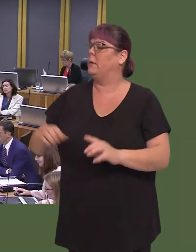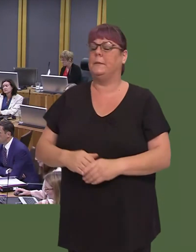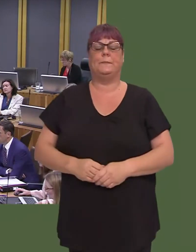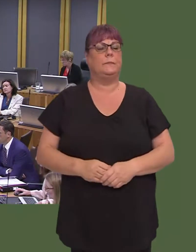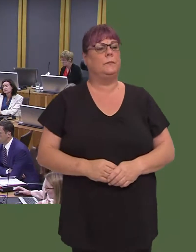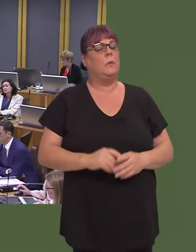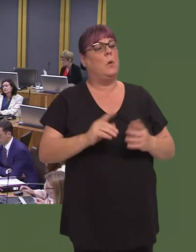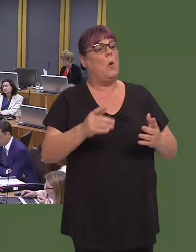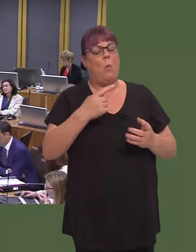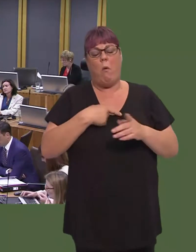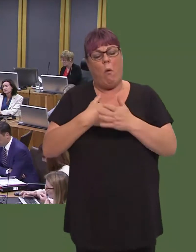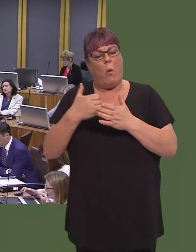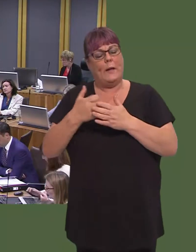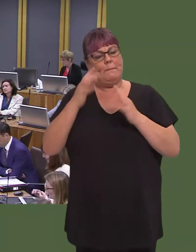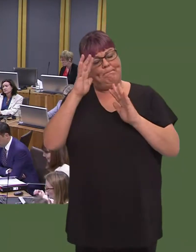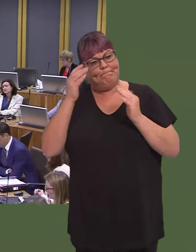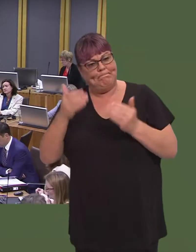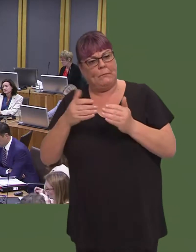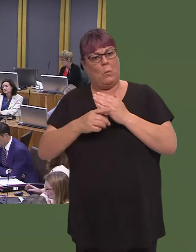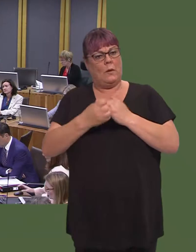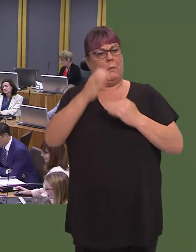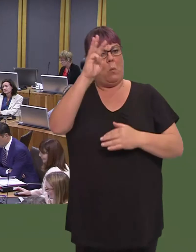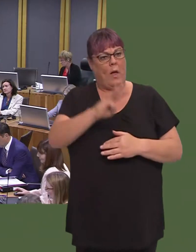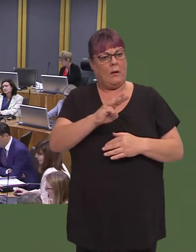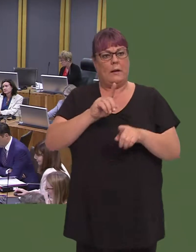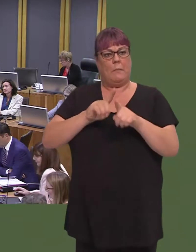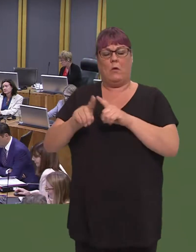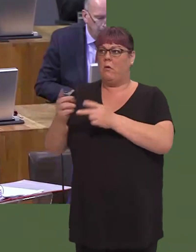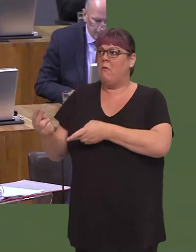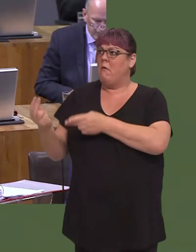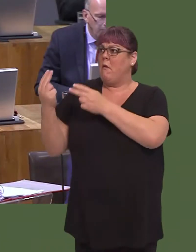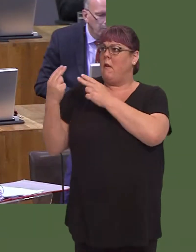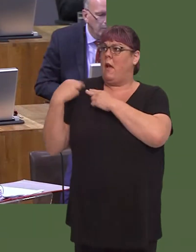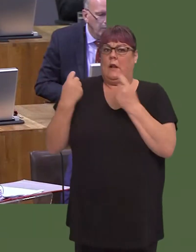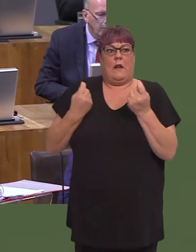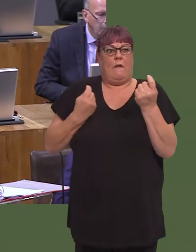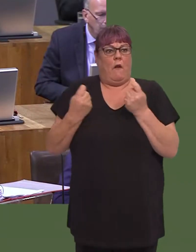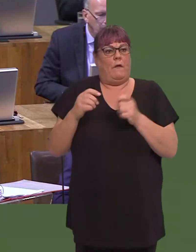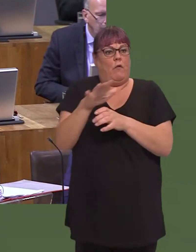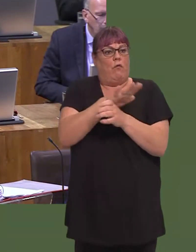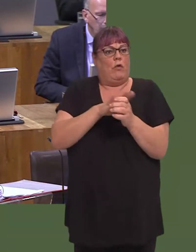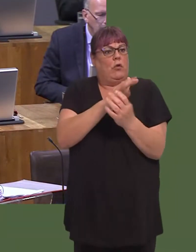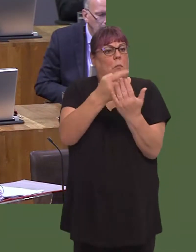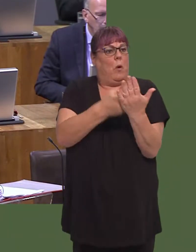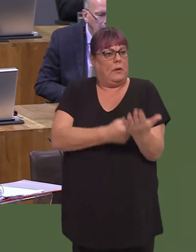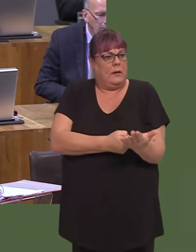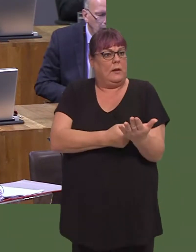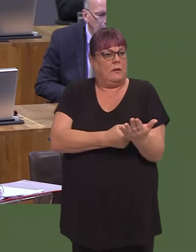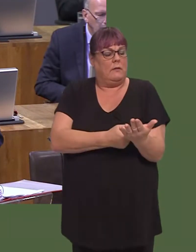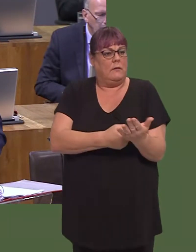Undeb Ewropeaidd ond mae Cymru wedi gweld cwymp o 10 y cant. Nawr, awgrym gan eich Ysgrifennydd